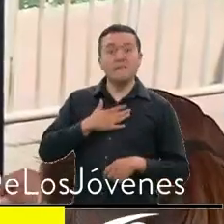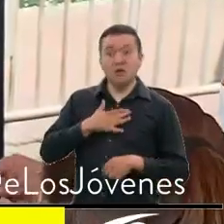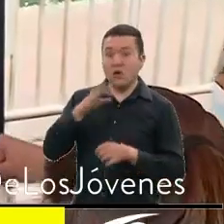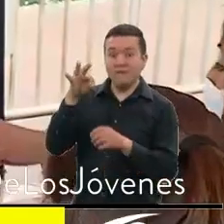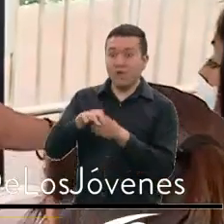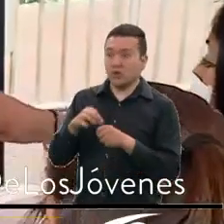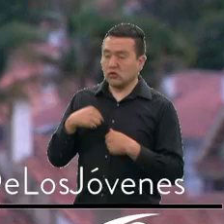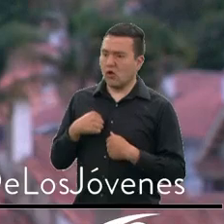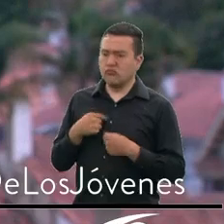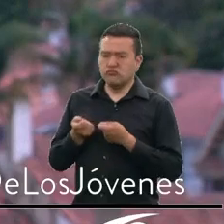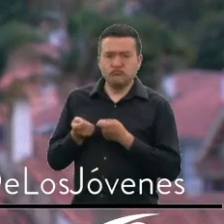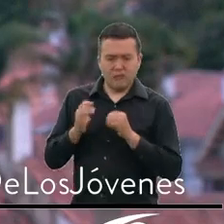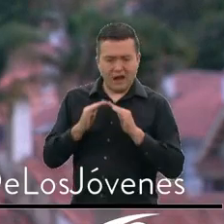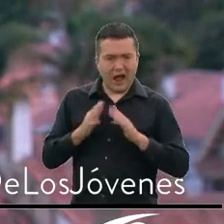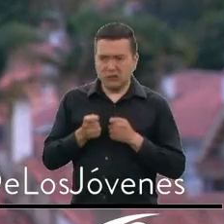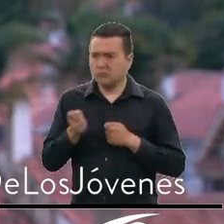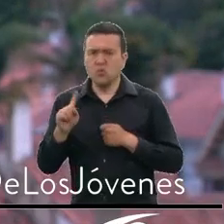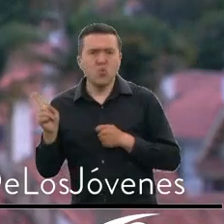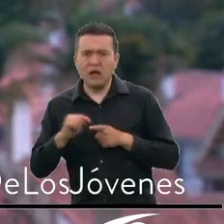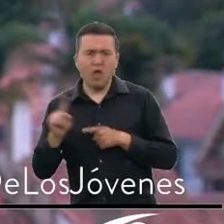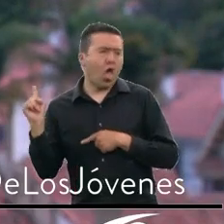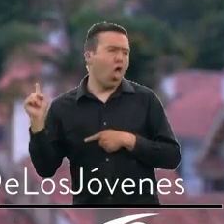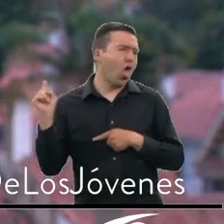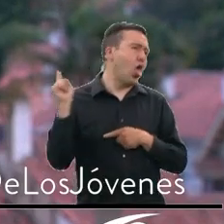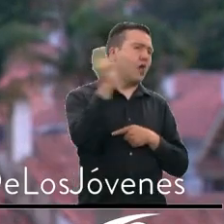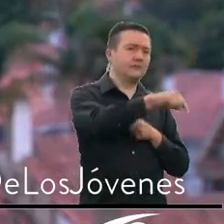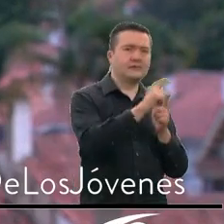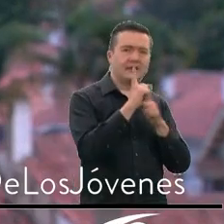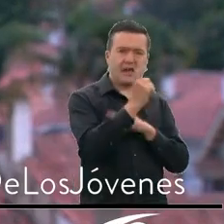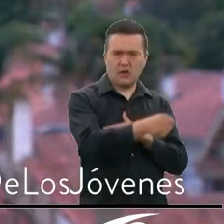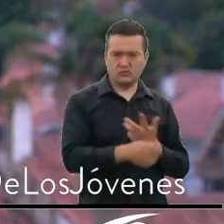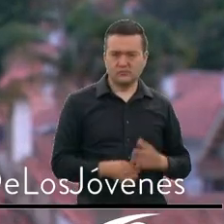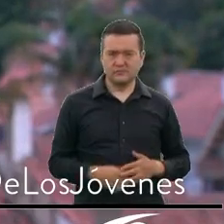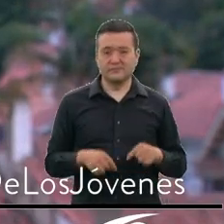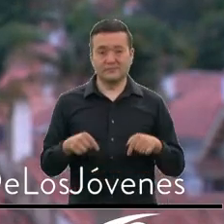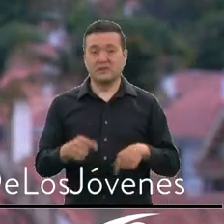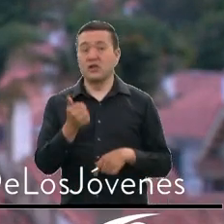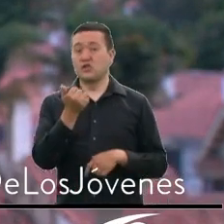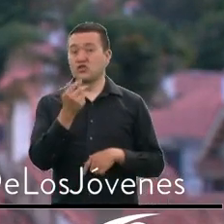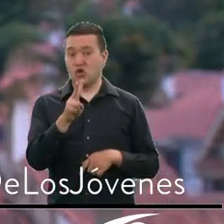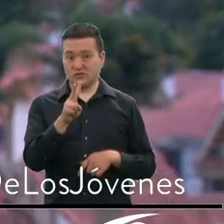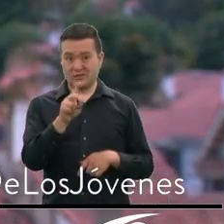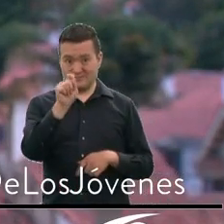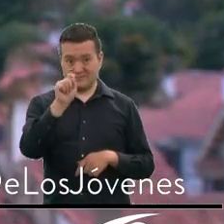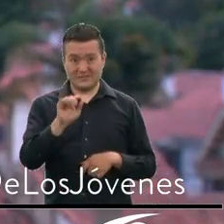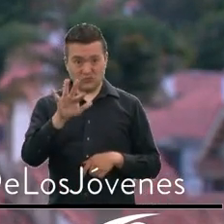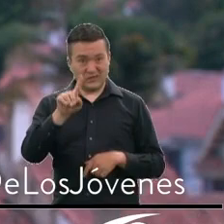la mañana algunos jóvenes reportaron información confusa y otros aseguraron qué su hueso de votación fue asignado en un lugar lejano a su residencia.